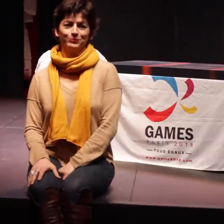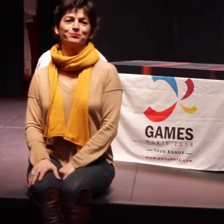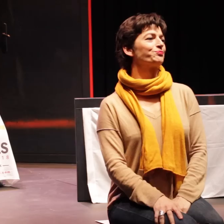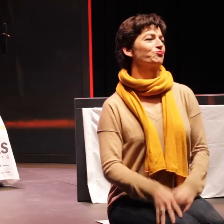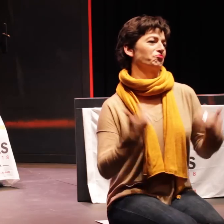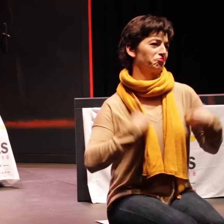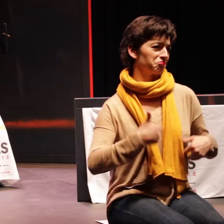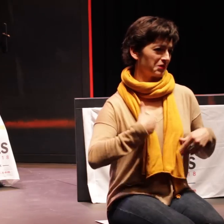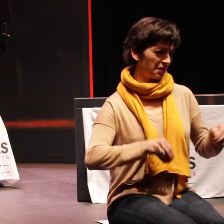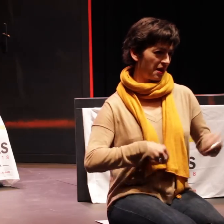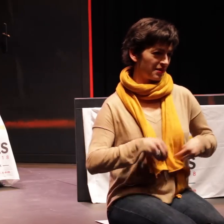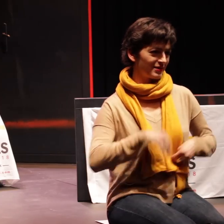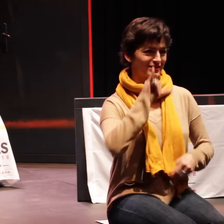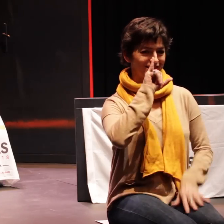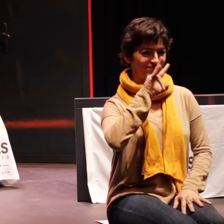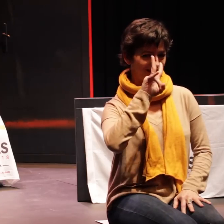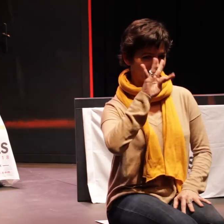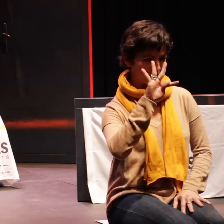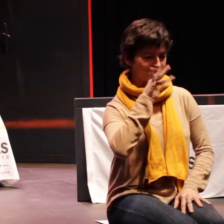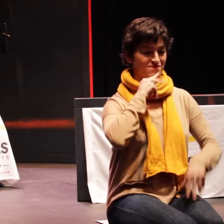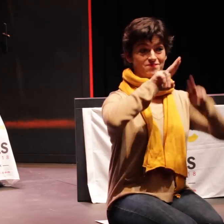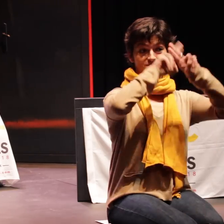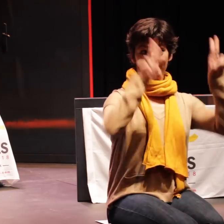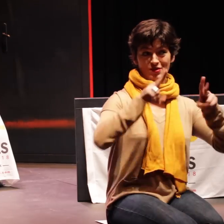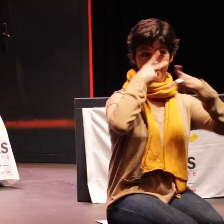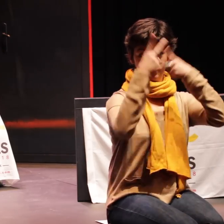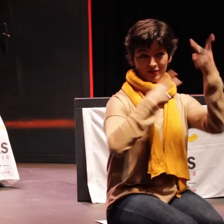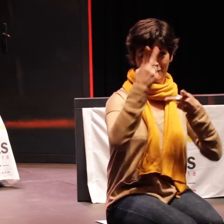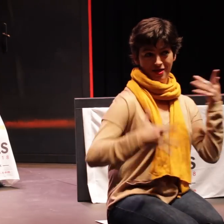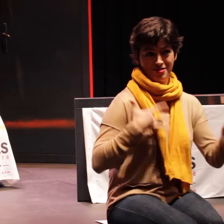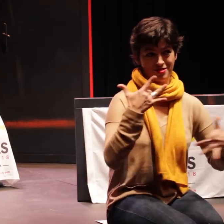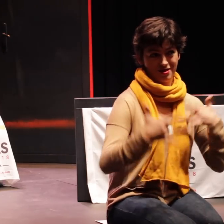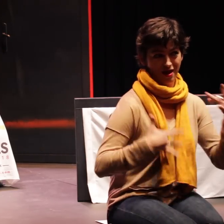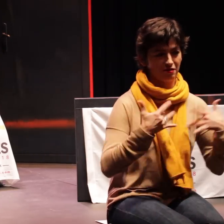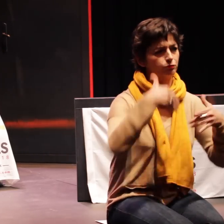Je suis directrice de I.V.T., qui veut dire International Visual Theatre.